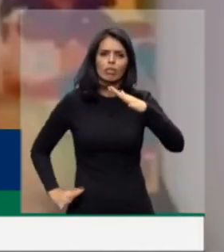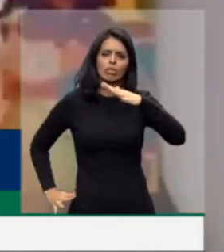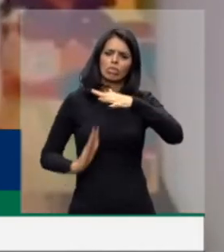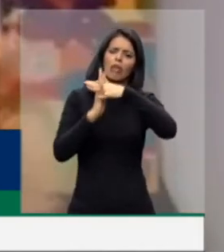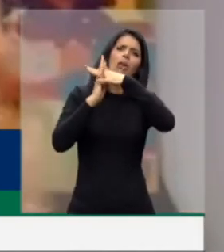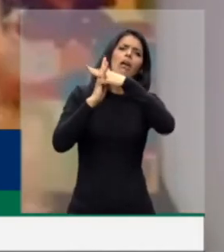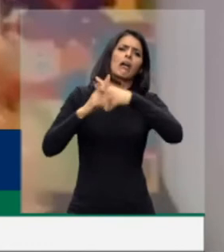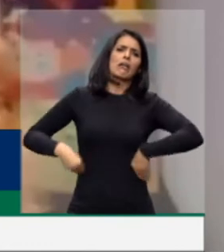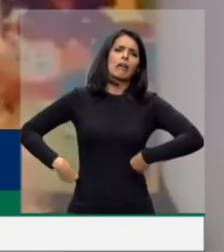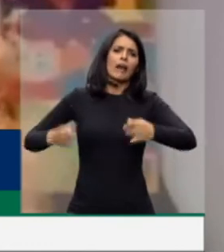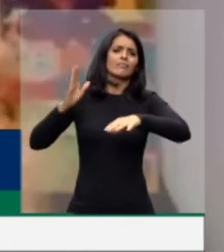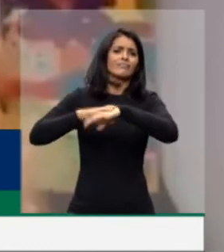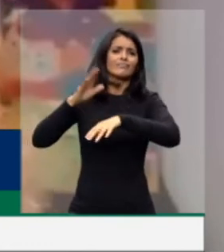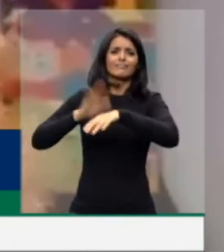OS DOIS SÃO POLÍTICAS